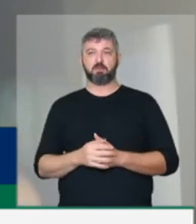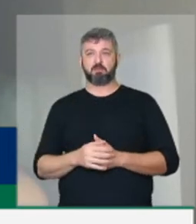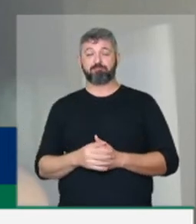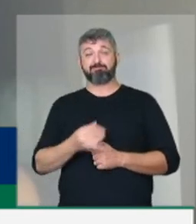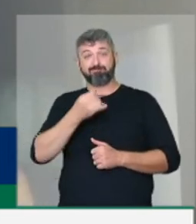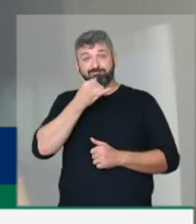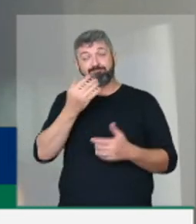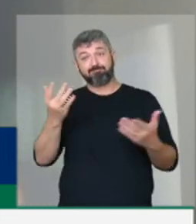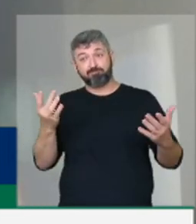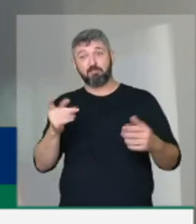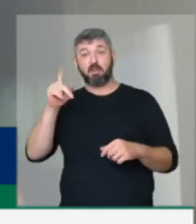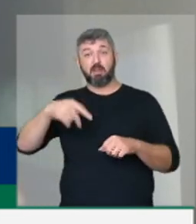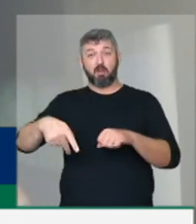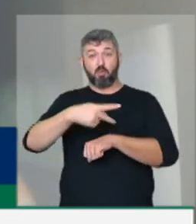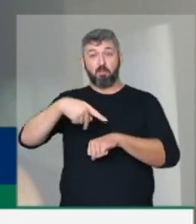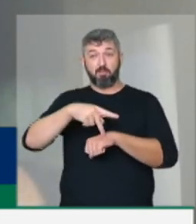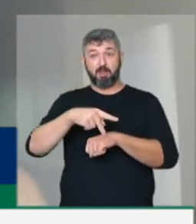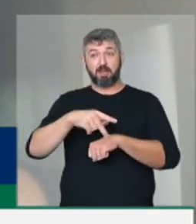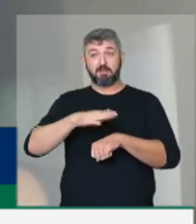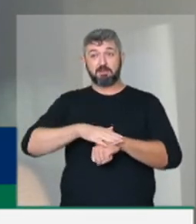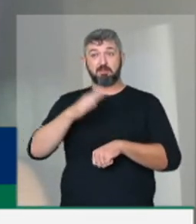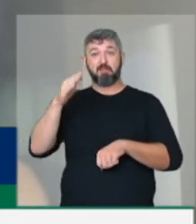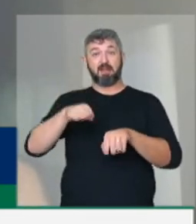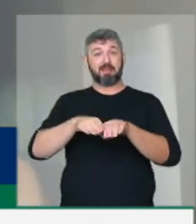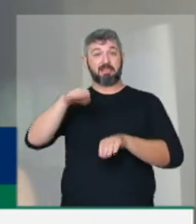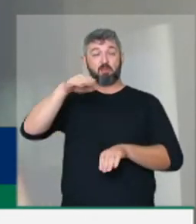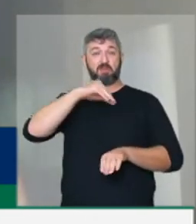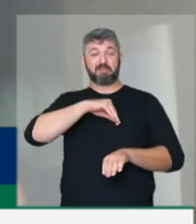SOMOS O PAÍS COM UMA DAS MAIORES DESIGUALDADES DE RENDA DO MUNDO QUE, SEGUNDO O PAÍS COM MAIOR CONCENTRAÇÃO DE